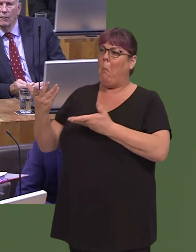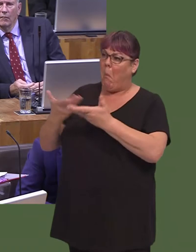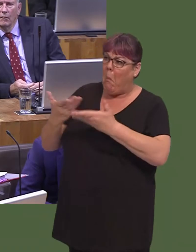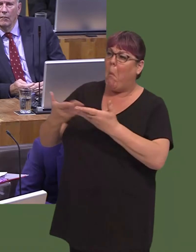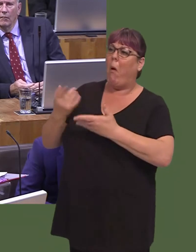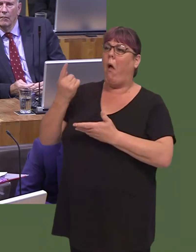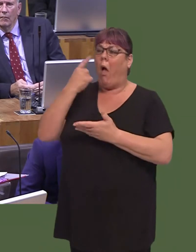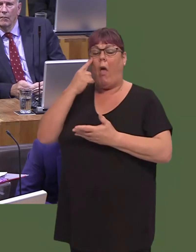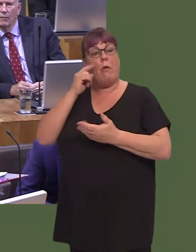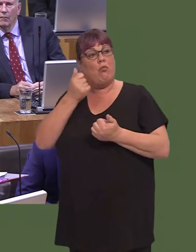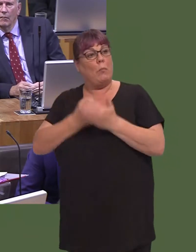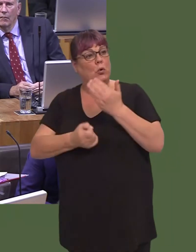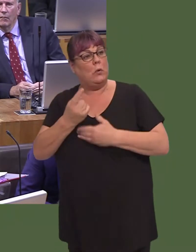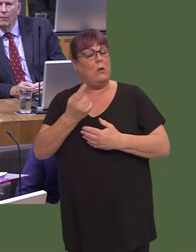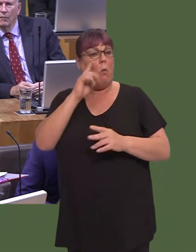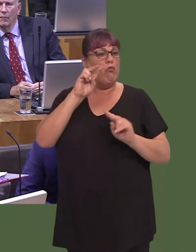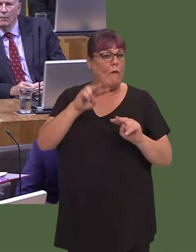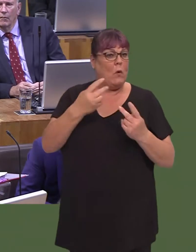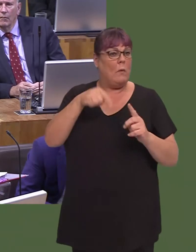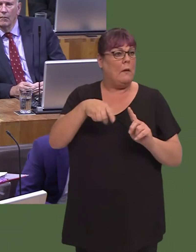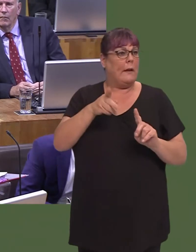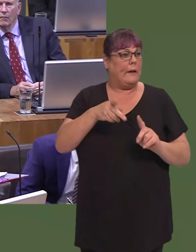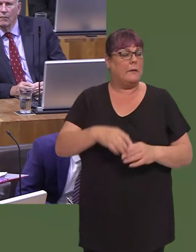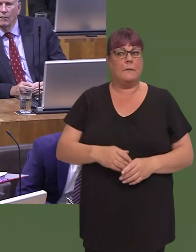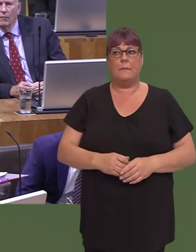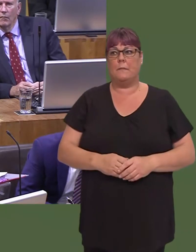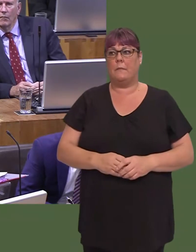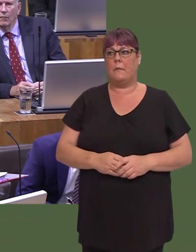holl filiynau a gafodd eu buddsoddi i ddatblygu Parc Bryn Cegin. Onid ydy'n bryd i Lywodraeth